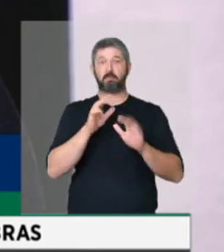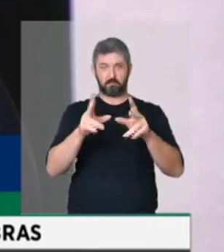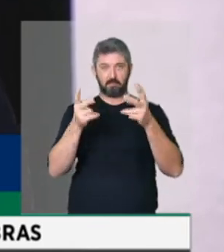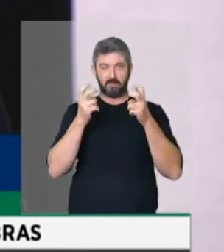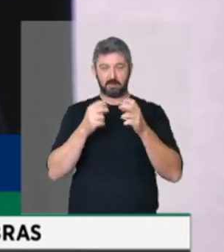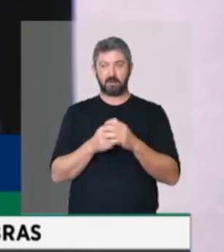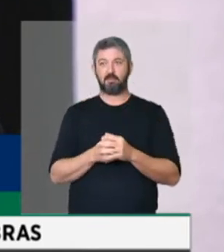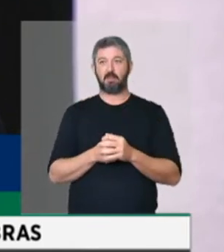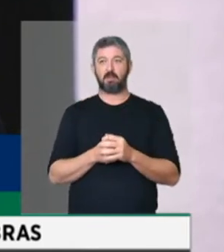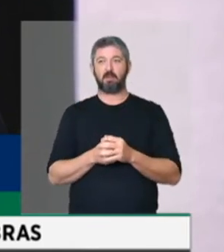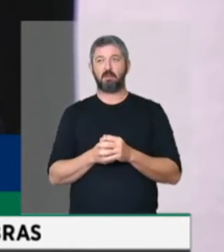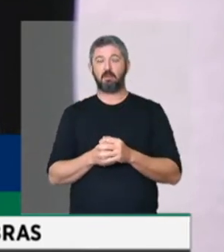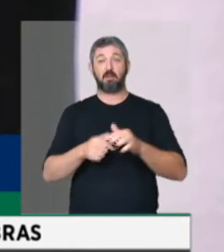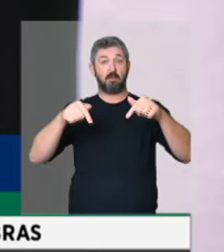DA COVID DE 2019. VEJA BEM, PRESIDENTE, AQUI ESTÁ CLARO